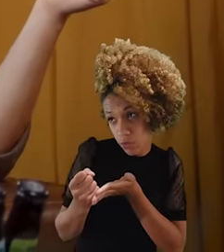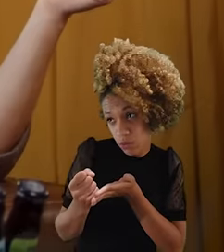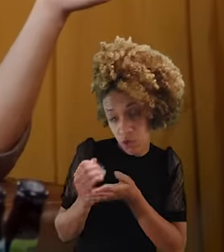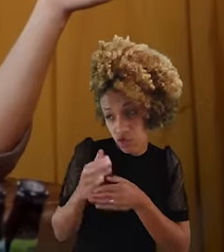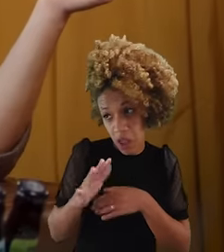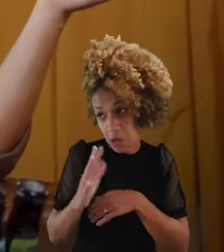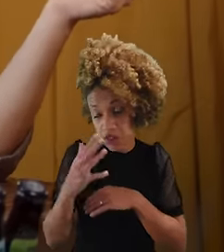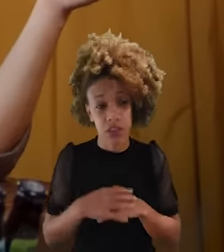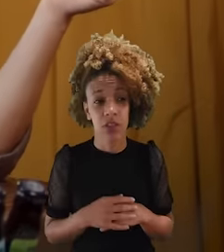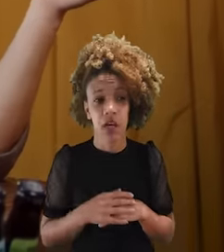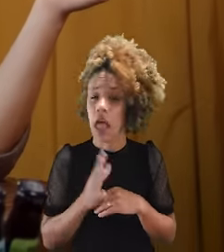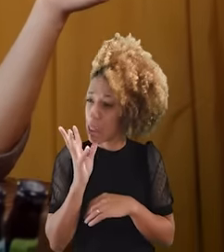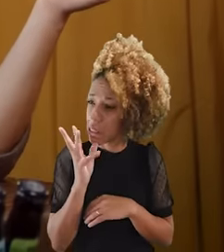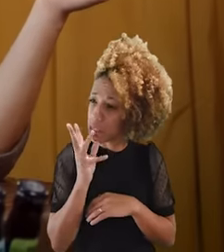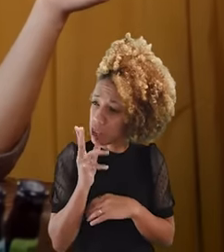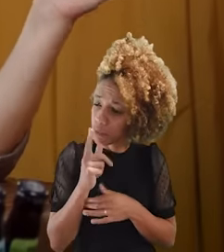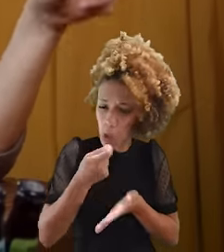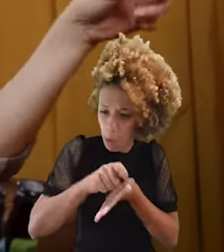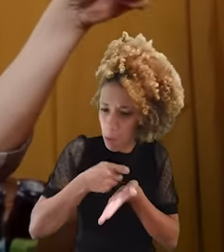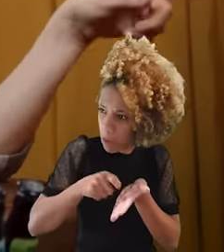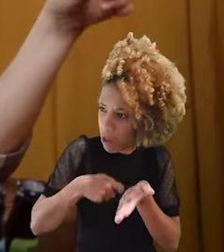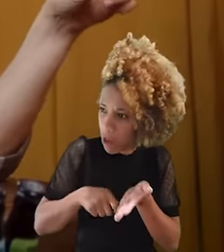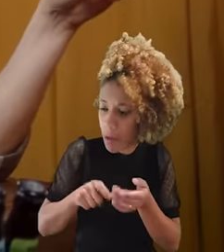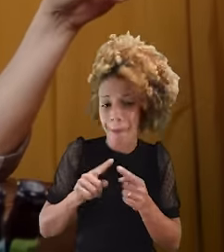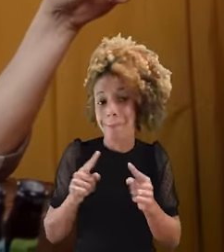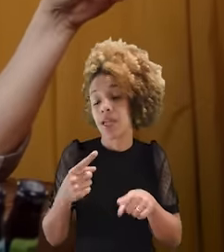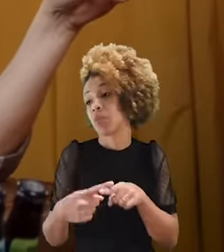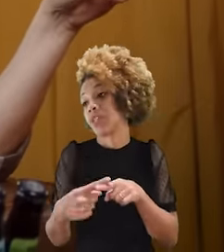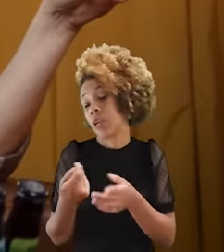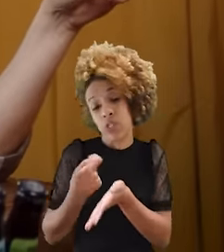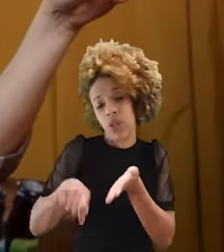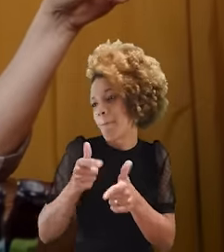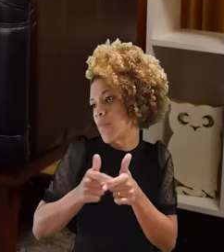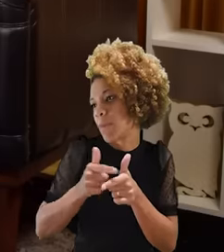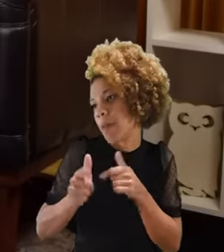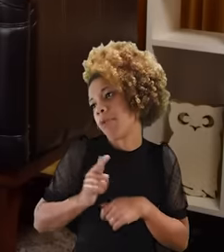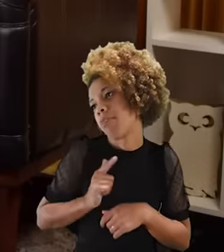mas TR demorou para discutir contrato É mas depois que eu assino não dou problema sim hum diferente